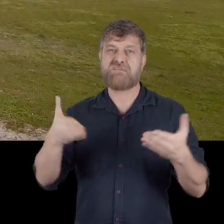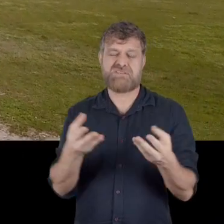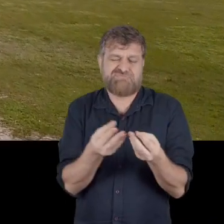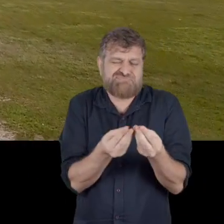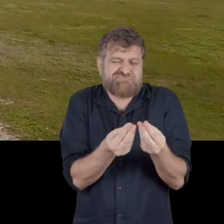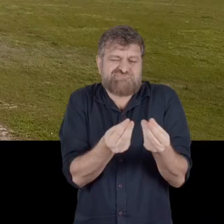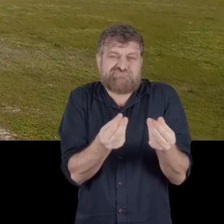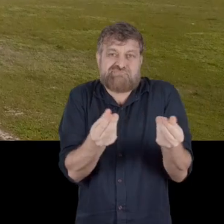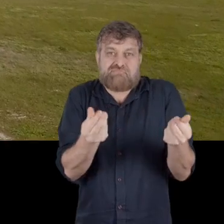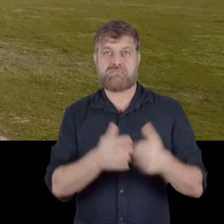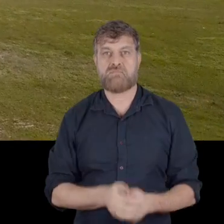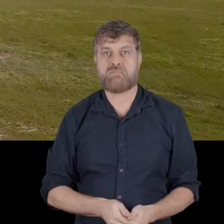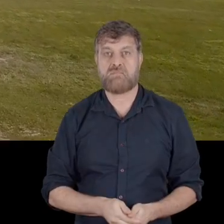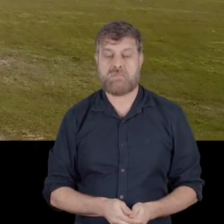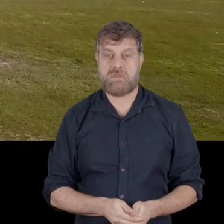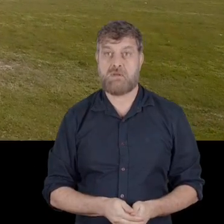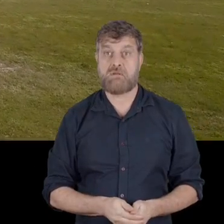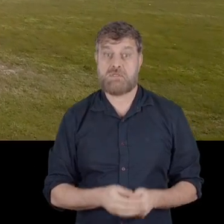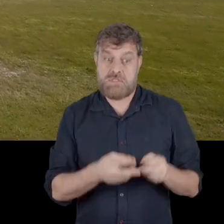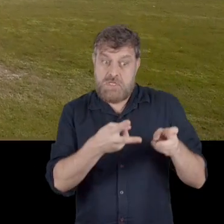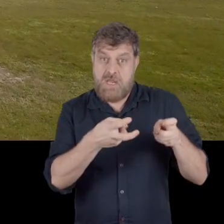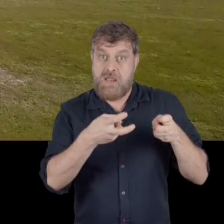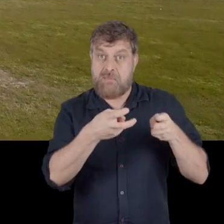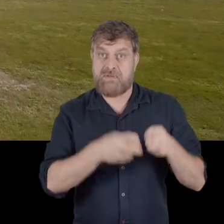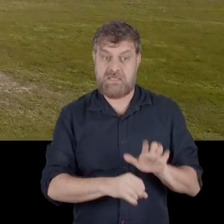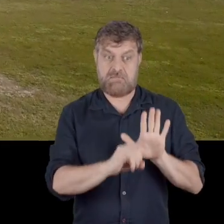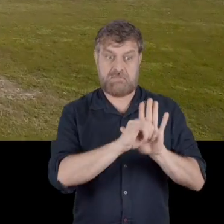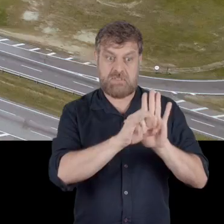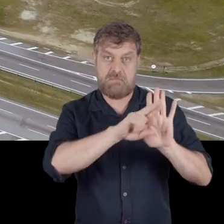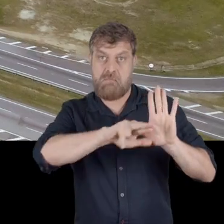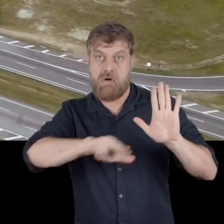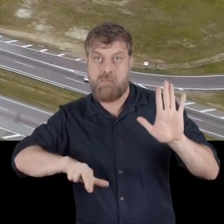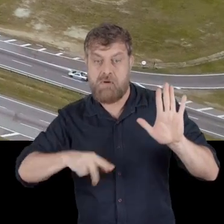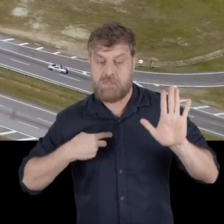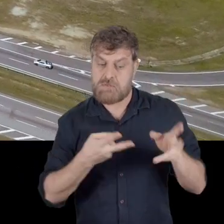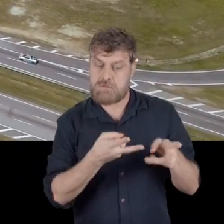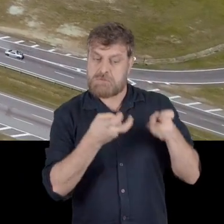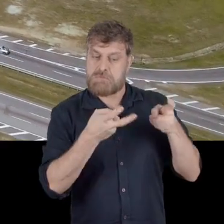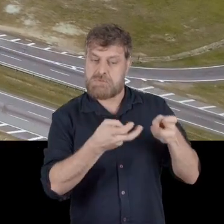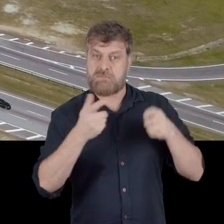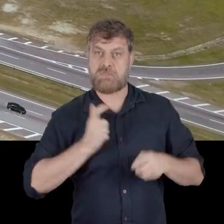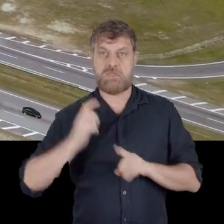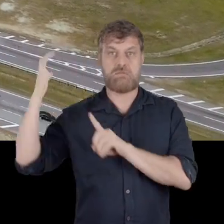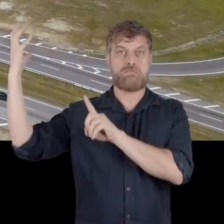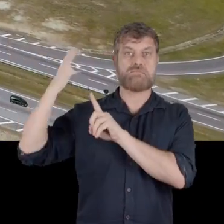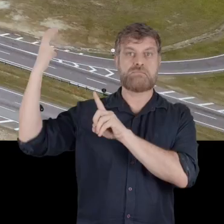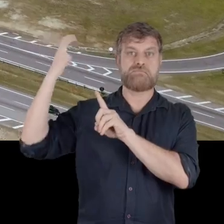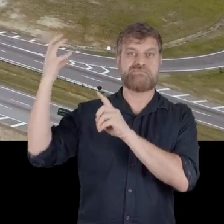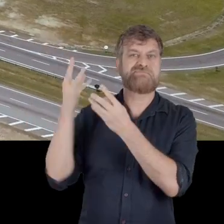A partir do momento que a gente tem um declínio dessa função a gente vê um grande outro inconsistente.